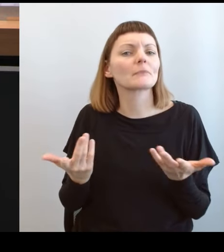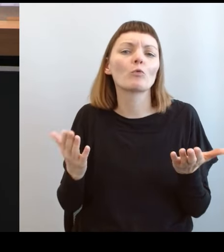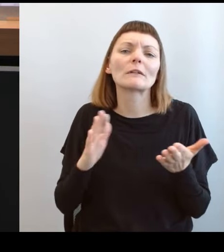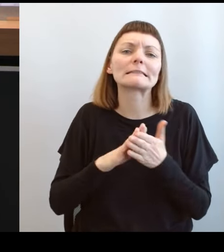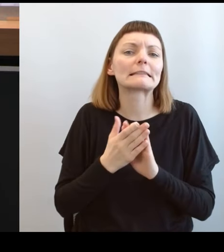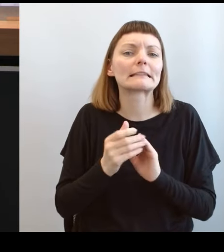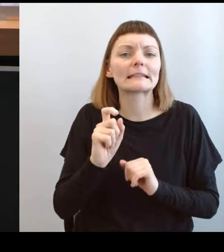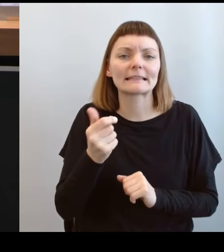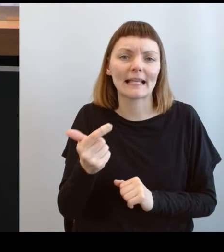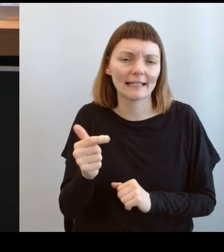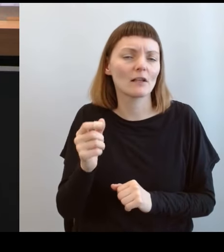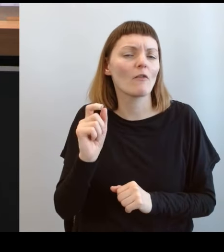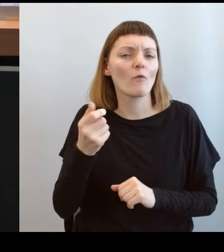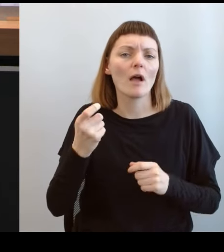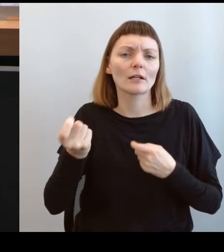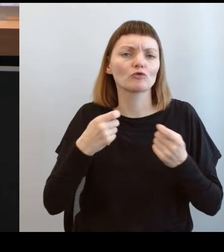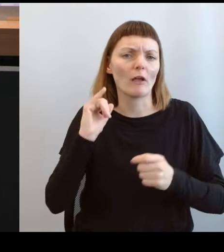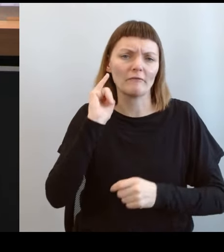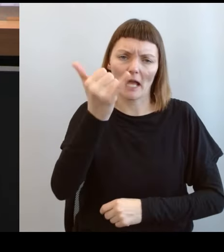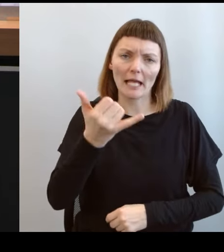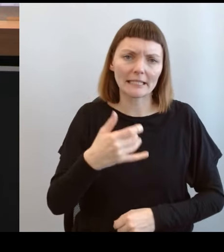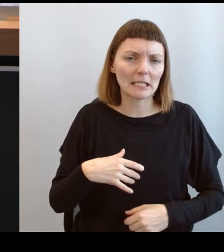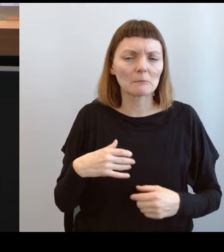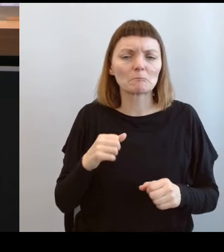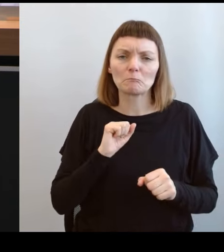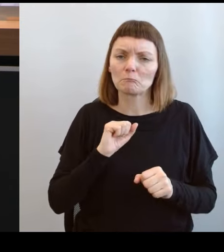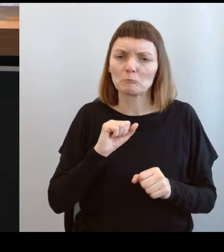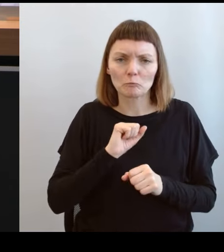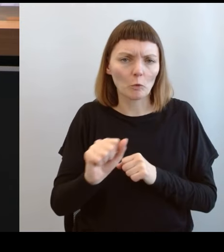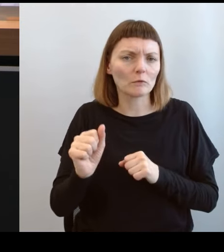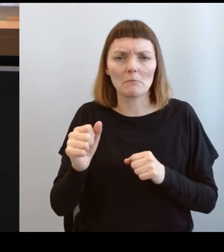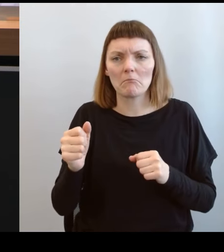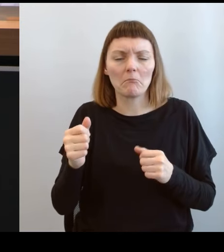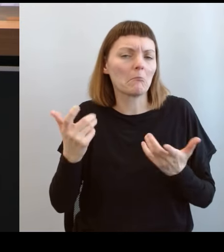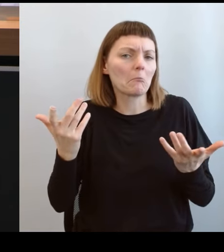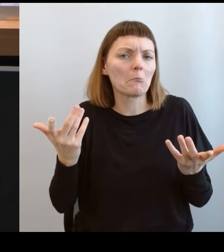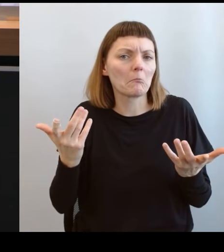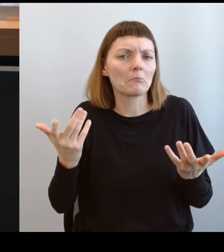Das ist, glaube ich, ein wichtiger Beitrag auch dafür, dass diese Stadt hier auch ihre finanziellen